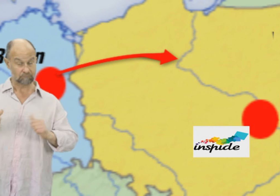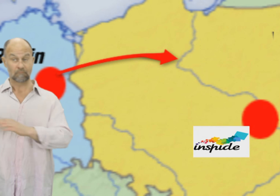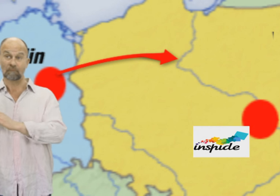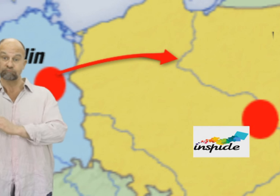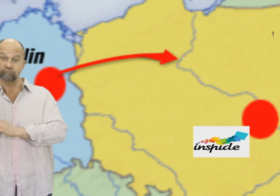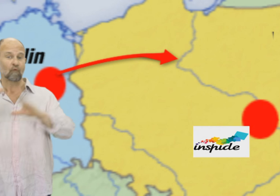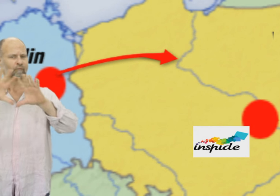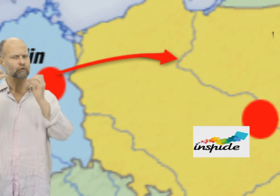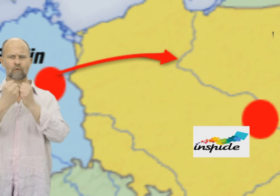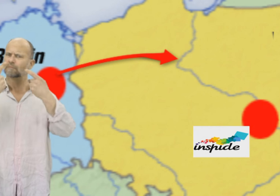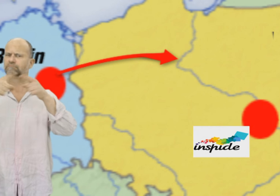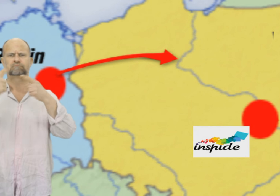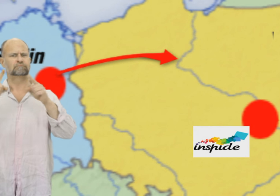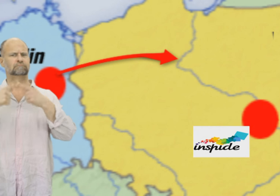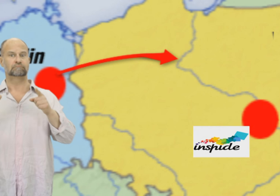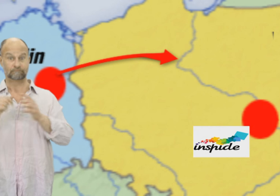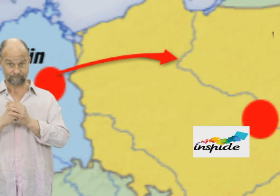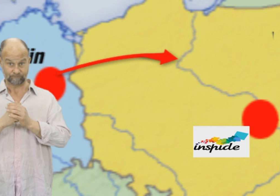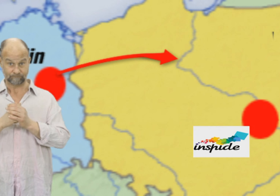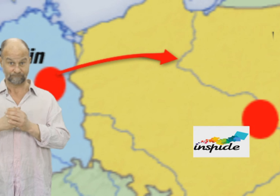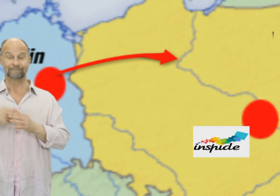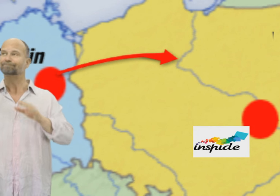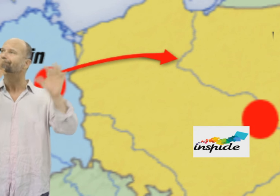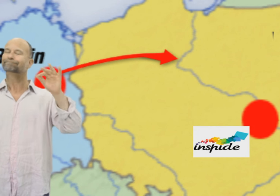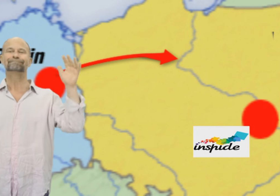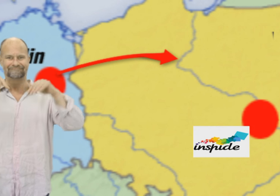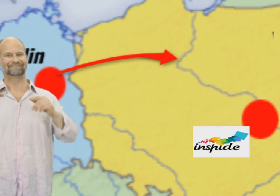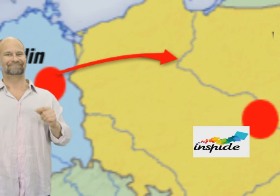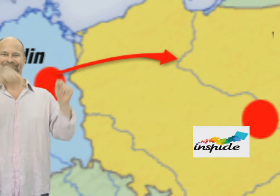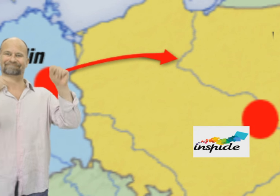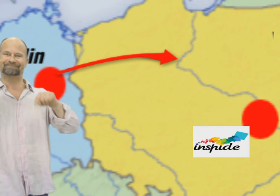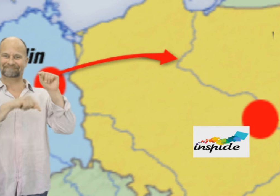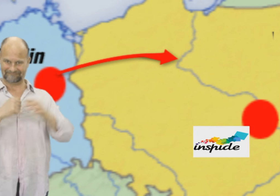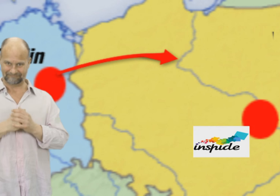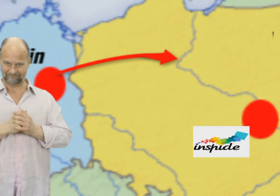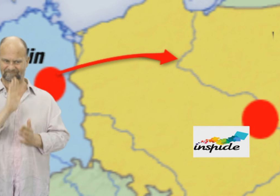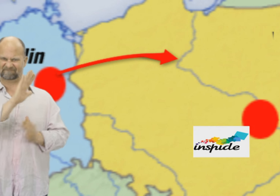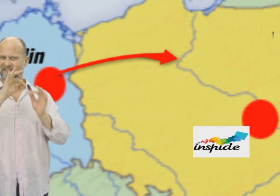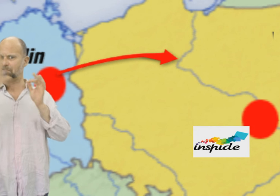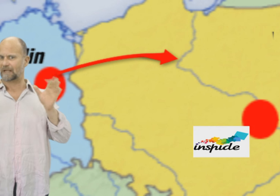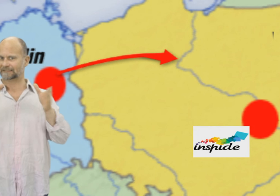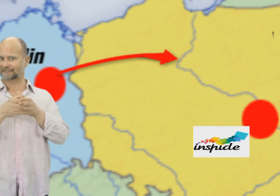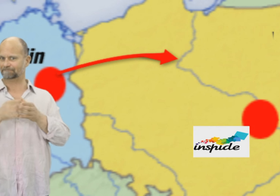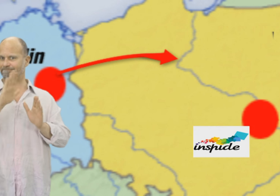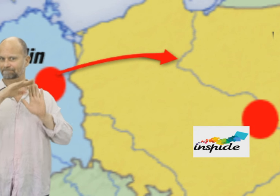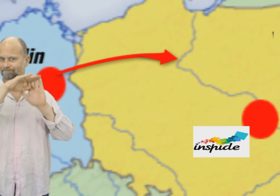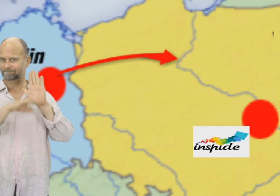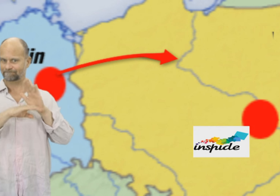die dann dort auftreten und Vorträge halten oder Workshops geben. Das ist sehr verschieden! Steht ein Termin, holen sie Publikum aus dem ganzen Land. So arbeitet also dieses INSPIDE-Team.